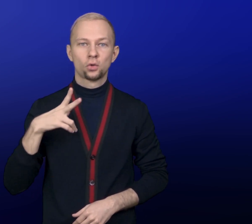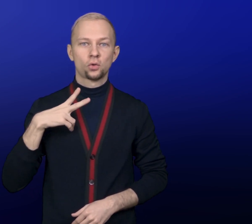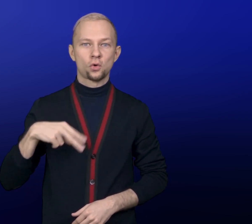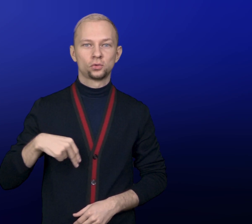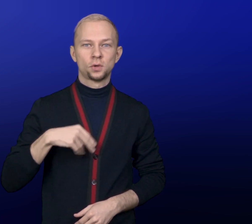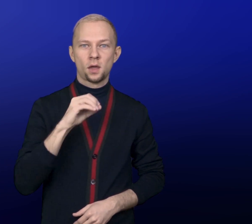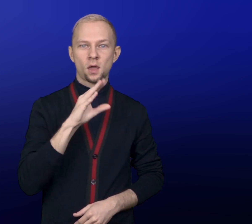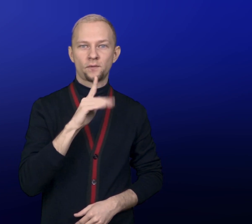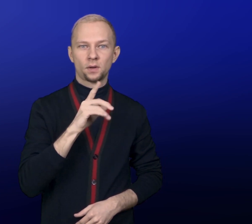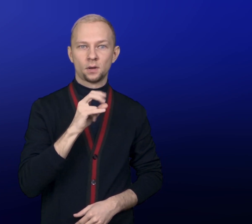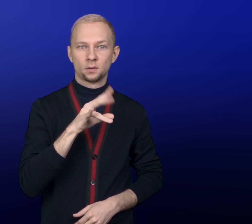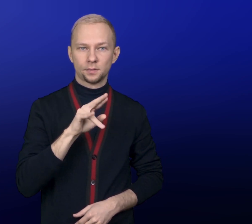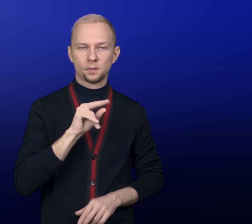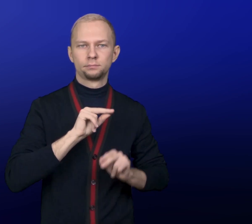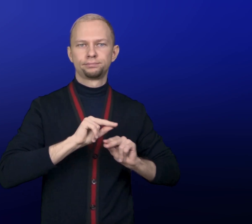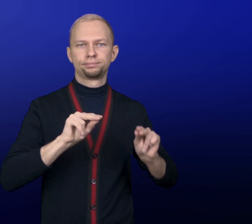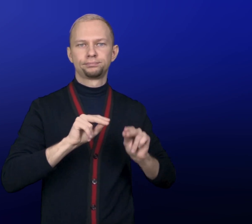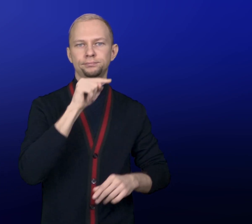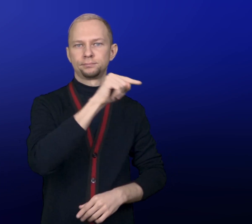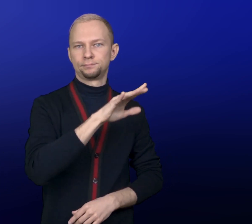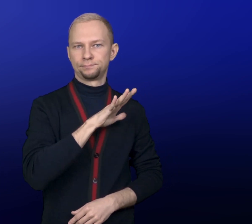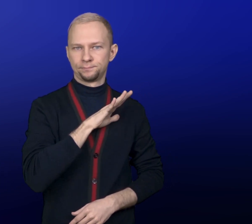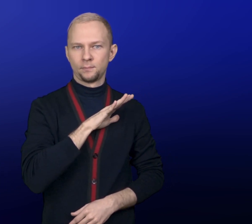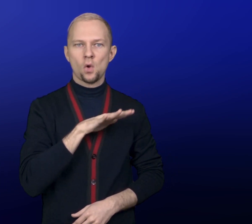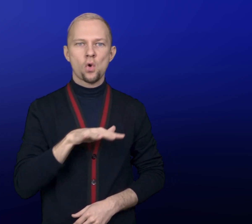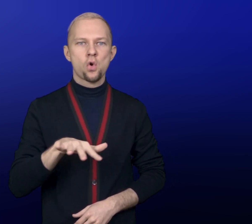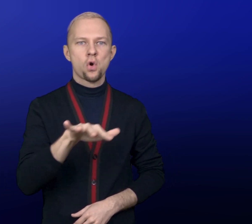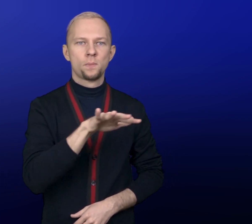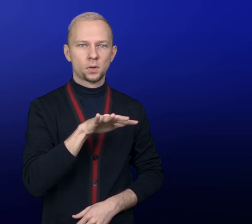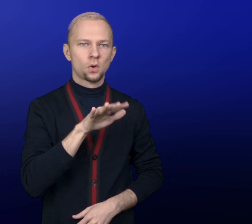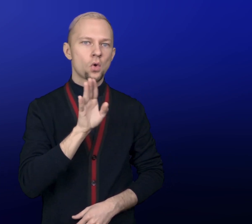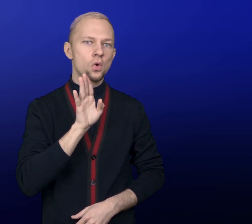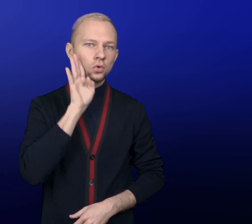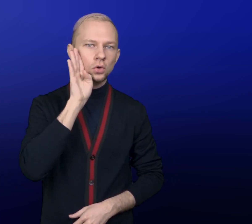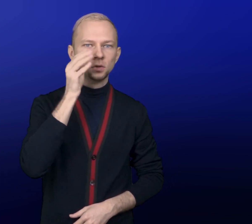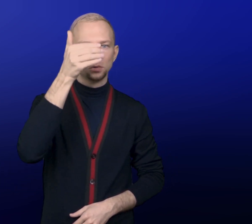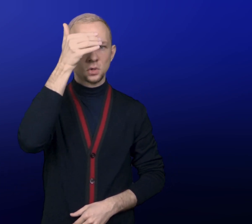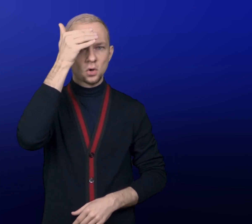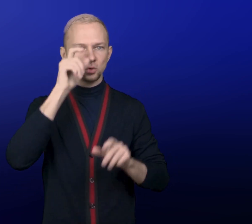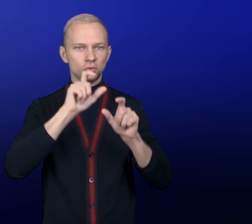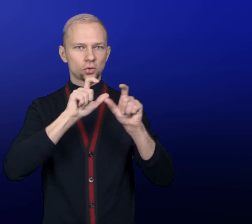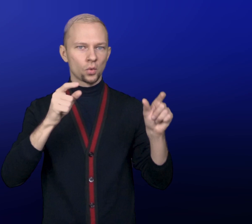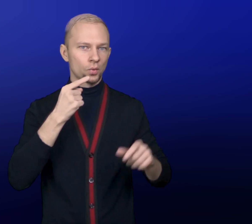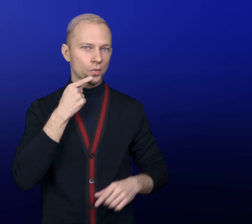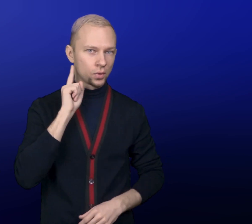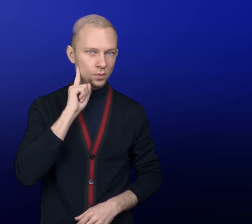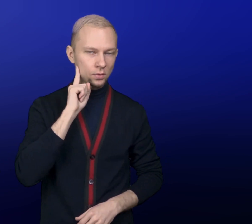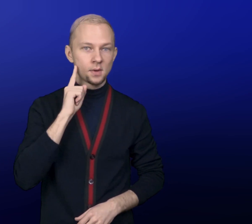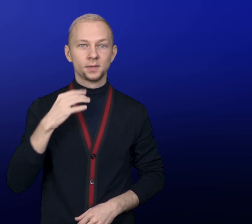Дочь Евгения преподавала в областной очно-заочной школе глухих.